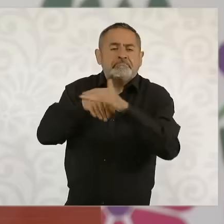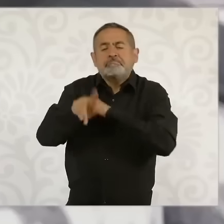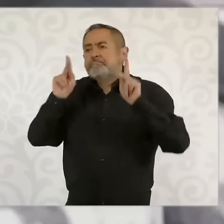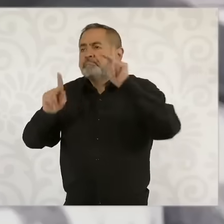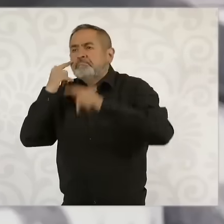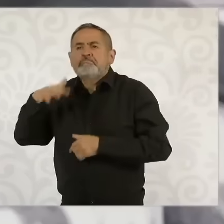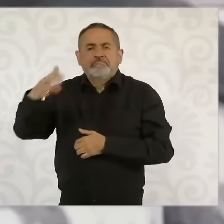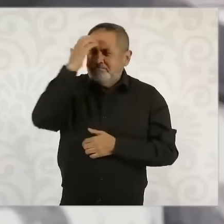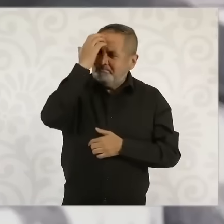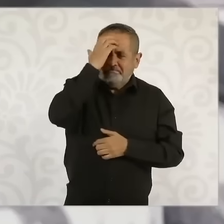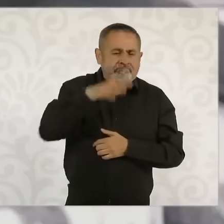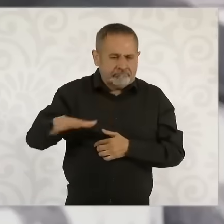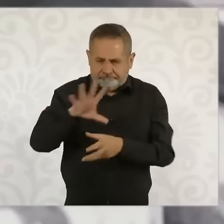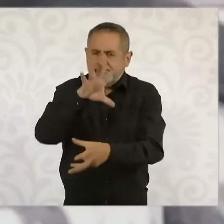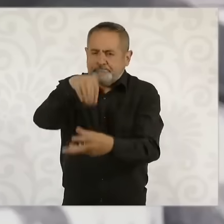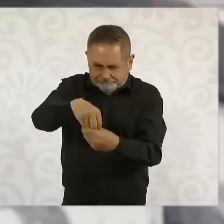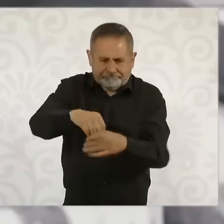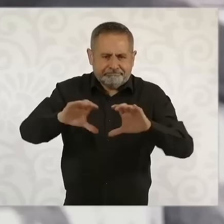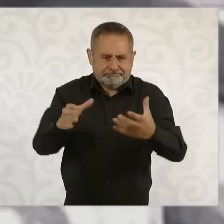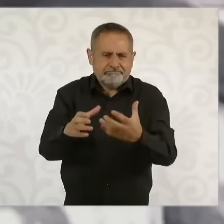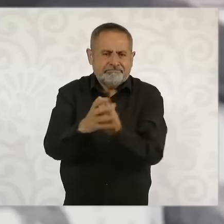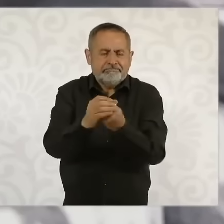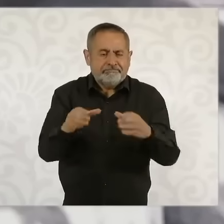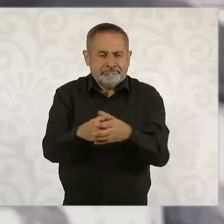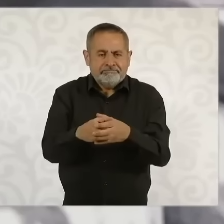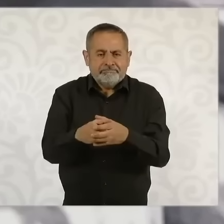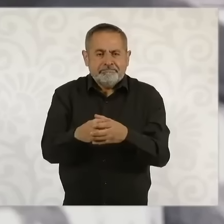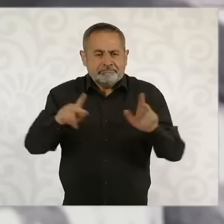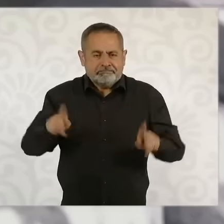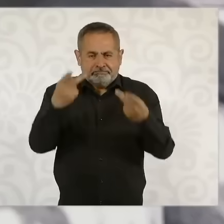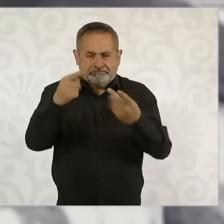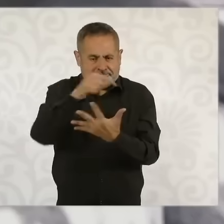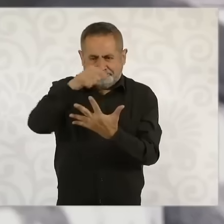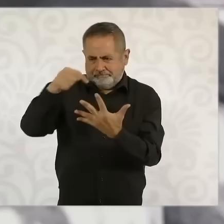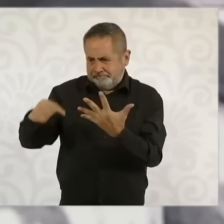alrededor está considerado en estos paquetes. Los pueden encontrar en la página oficial del Grupo